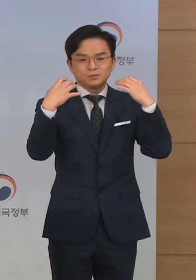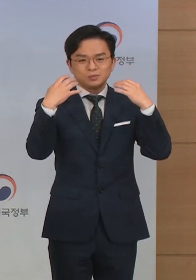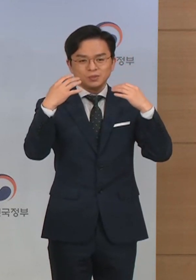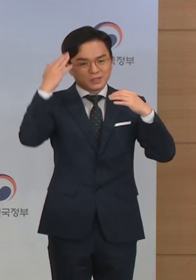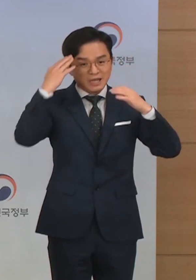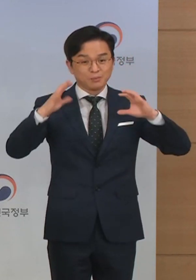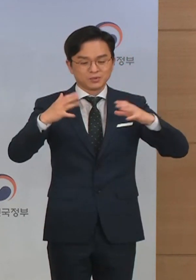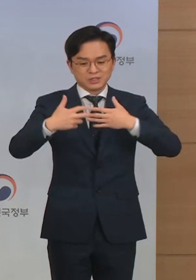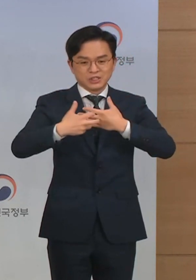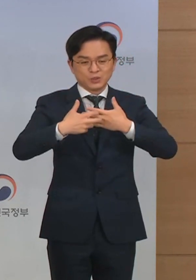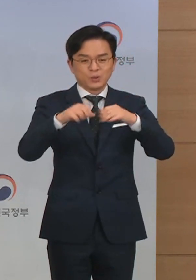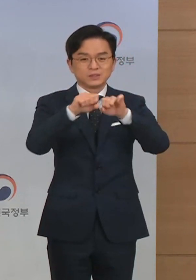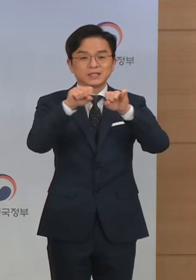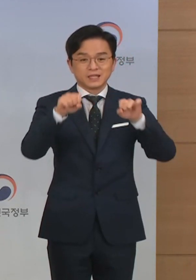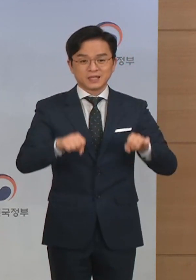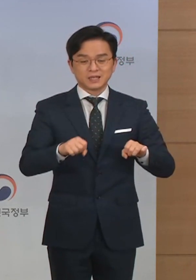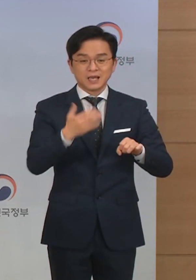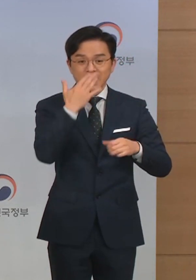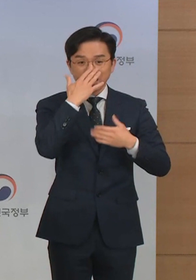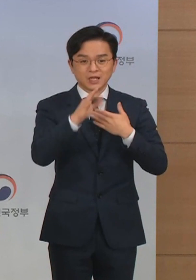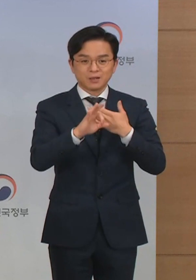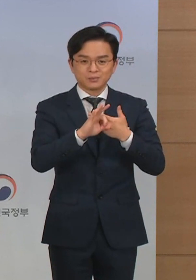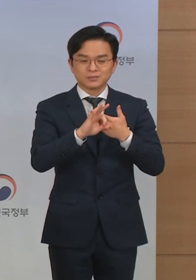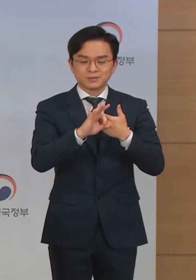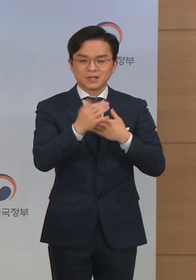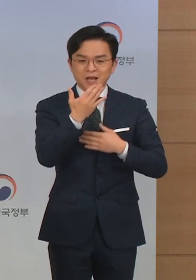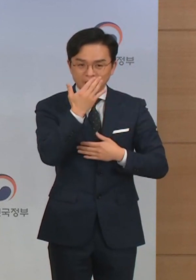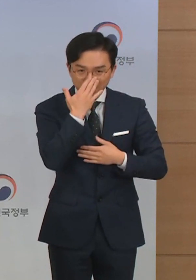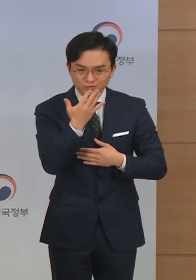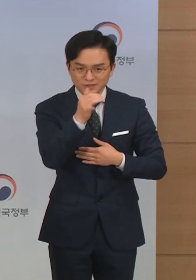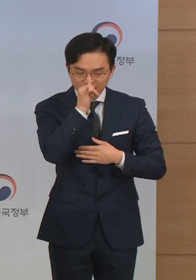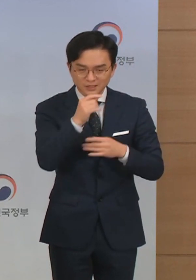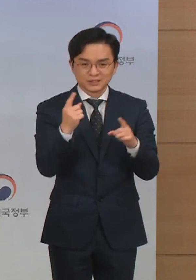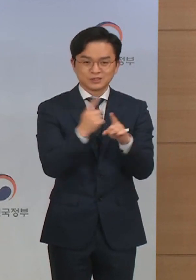코로나19 감염환자를 더 확실하게 줄이기 위한 결정이었습니다